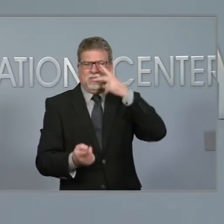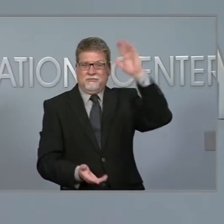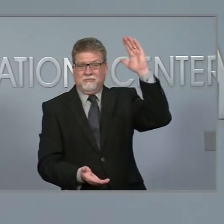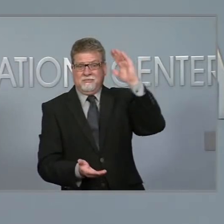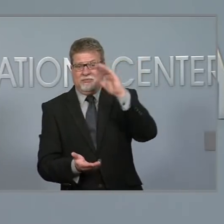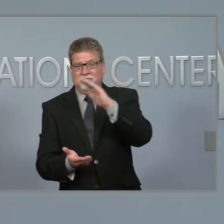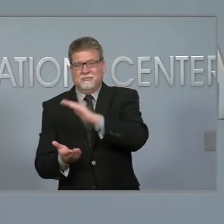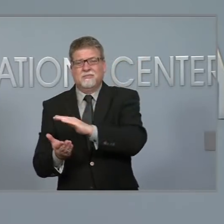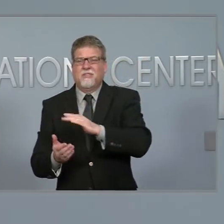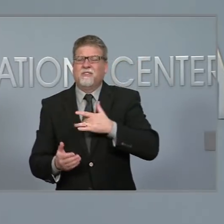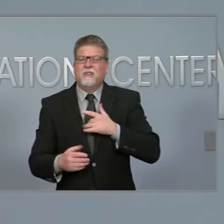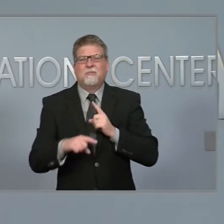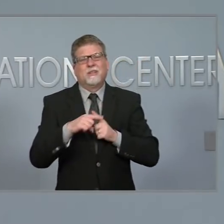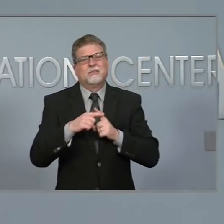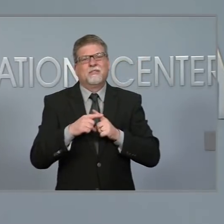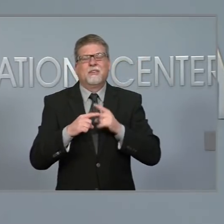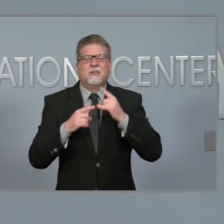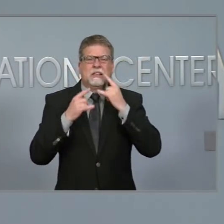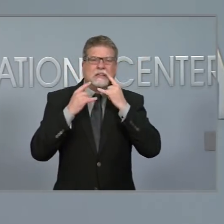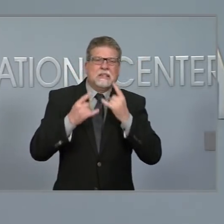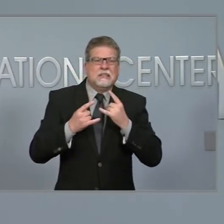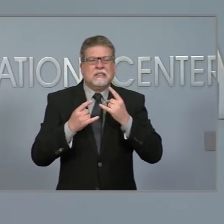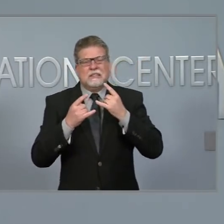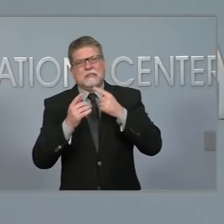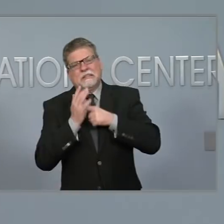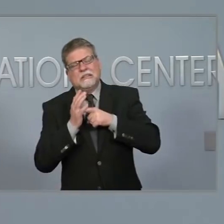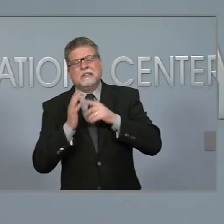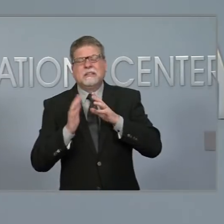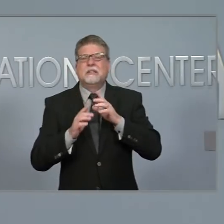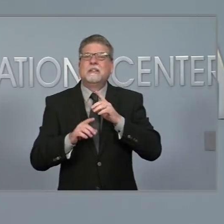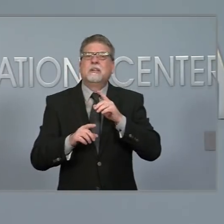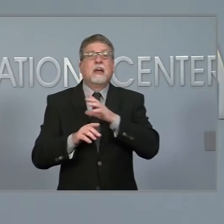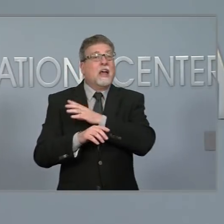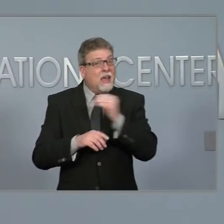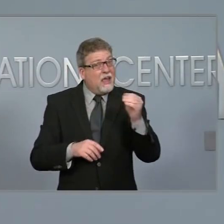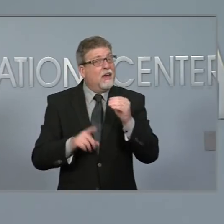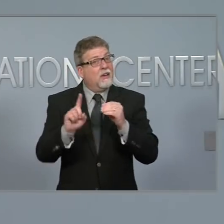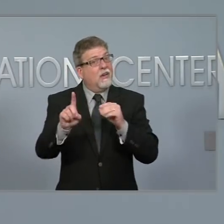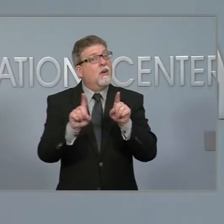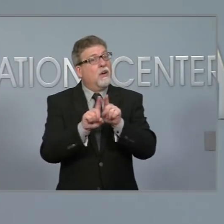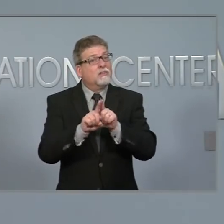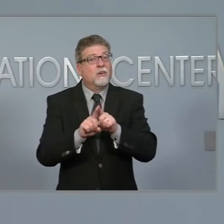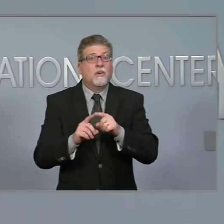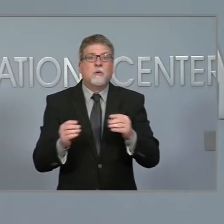vías que si seguimos viendo tendencias